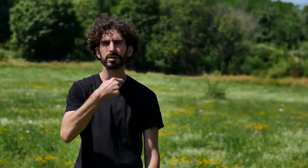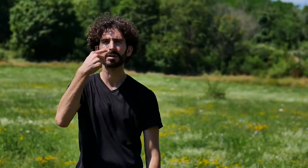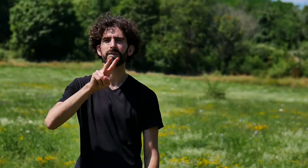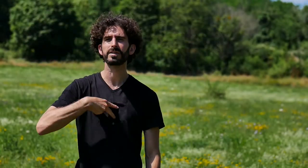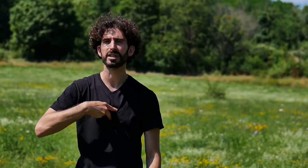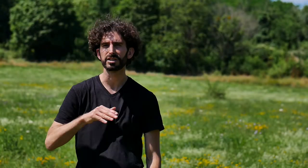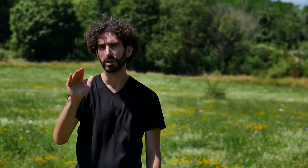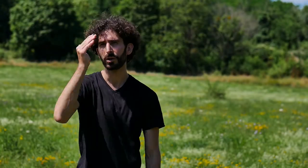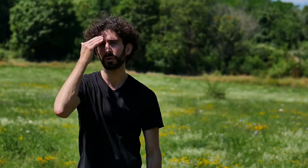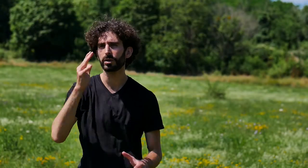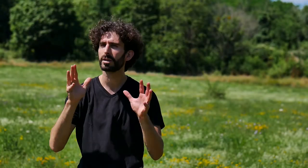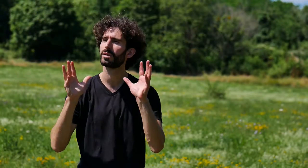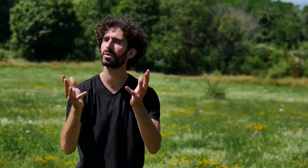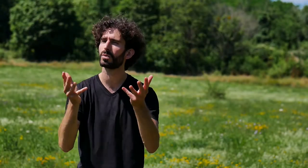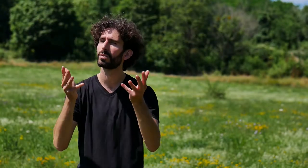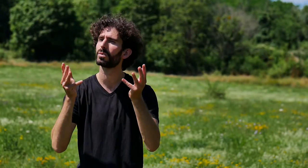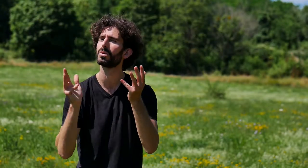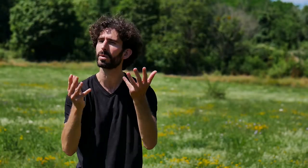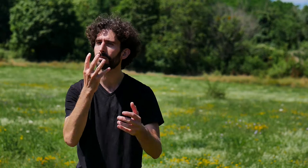Comment connaître notre visage ?